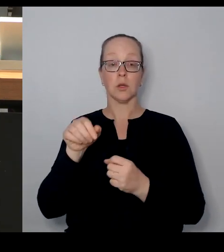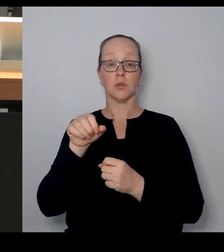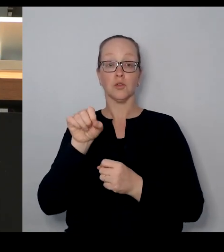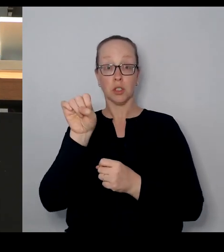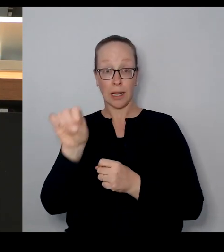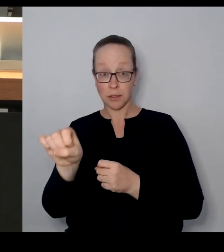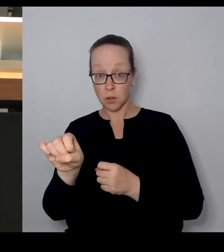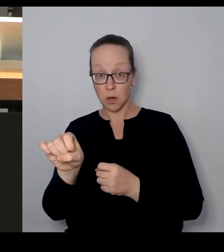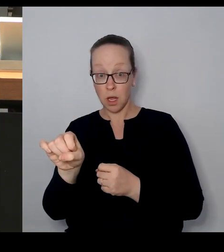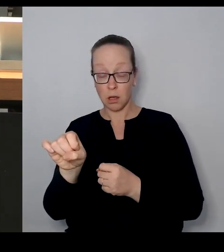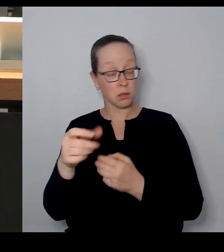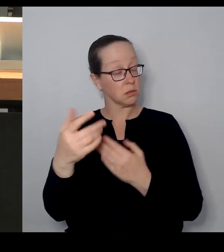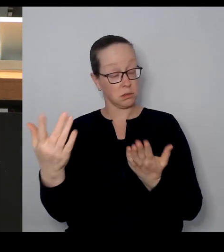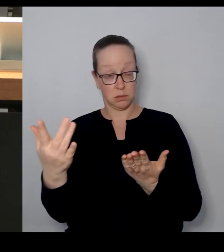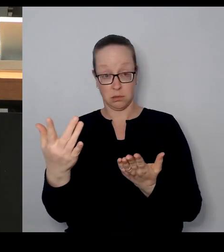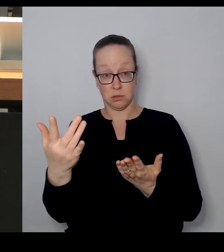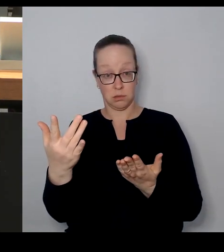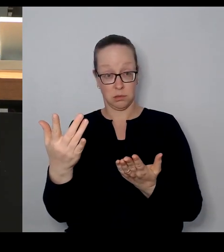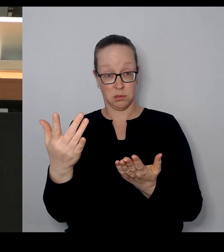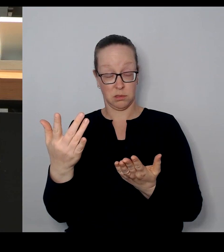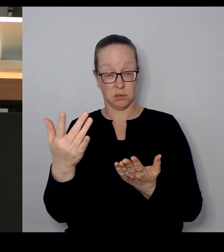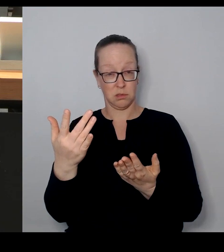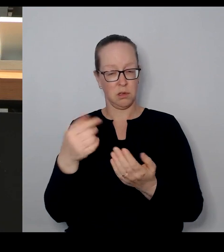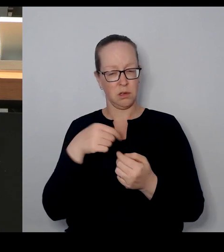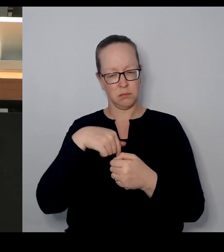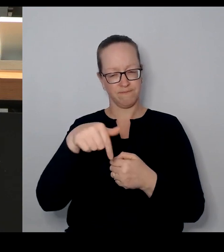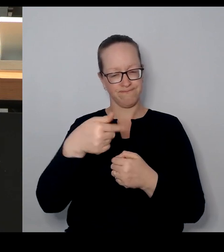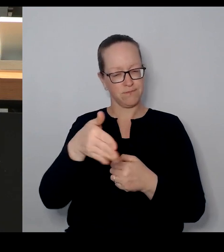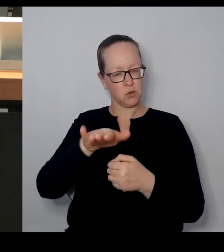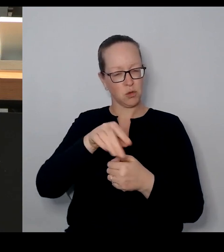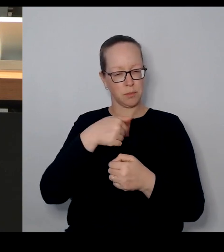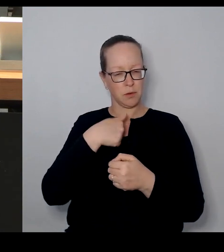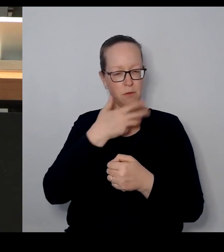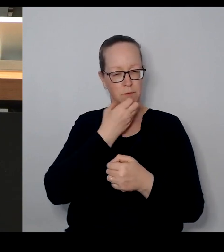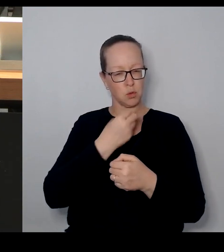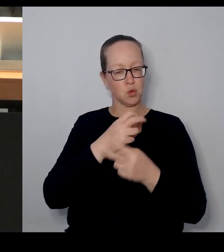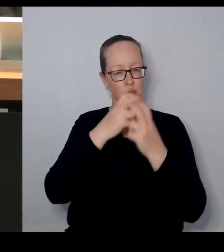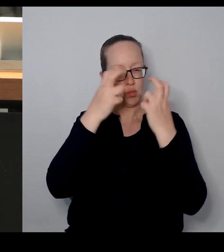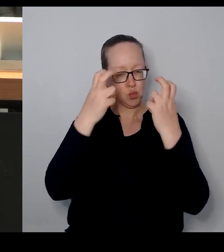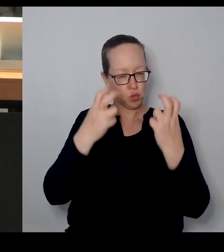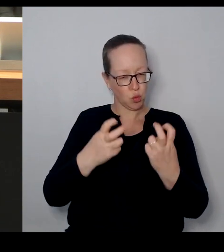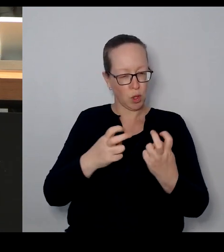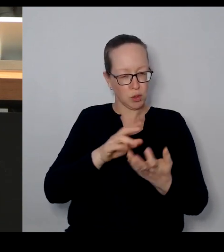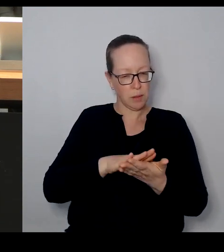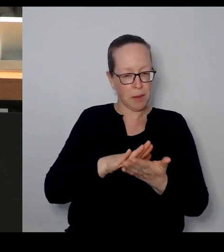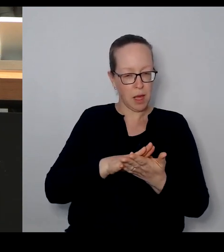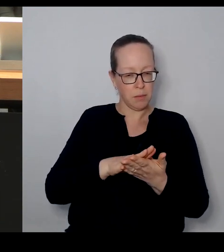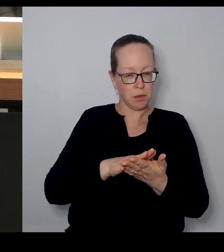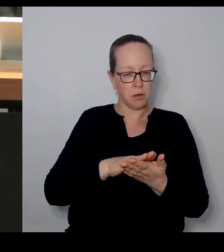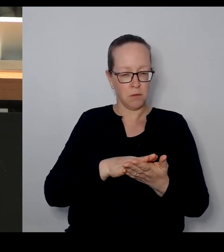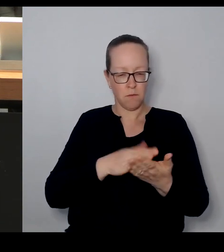wo ich sterbe. Das alles wird mir genommen und ich werde dazu gezwungen, ein sehr teures